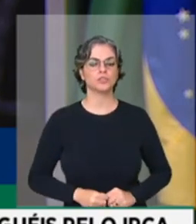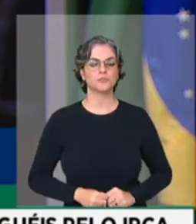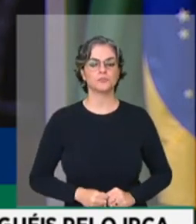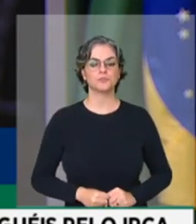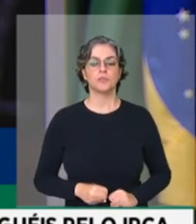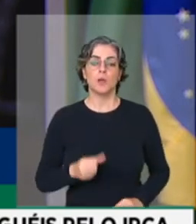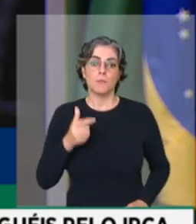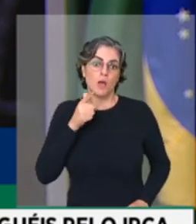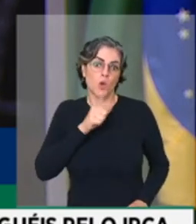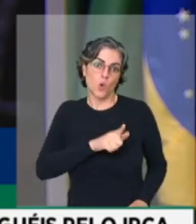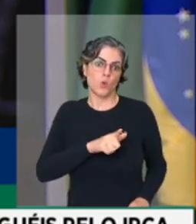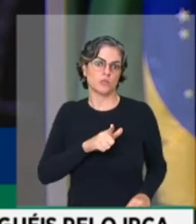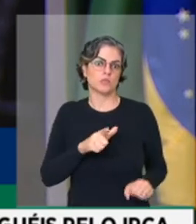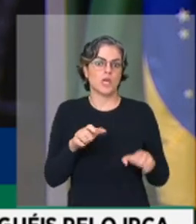SUA INFRAESTRUTURA LÁ EM